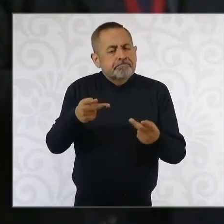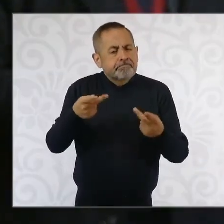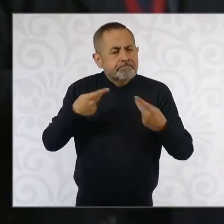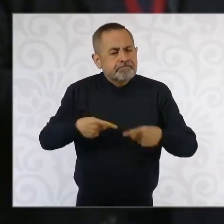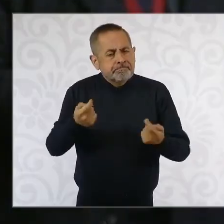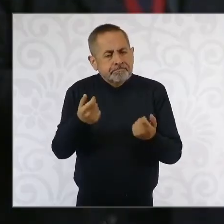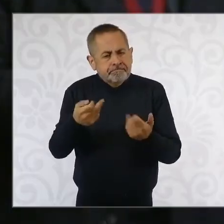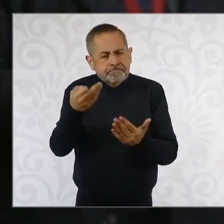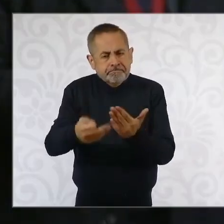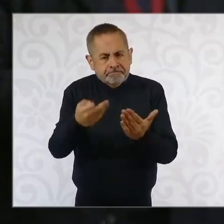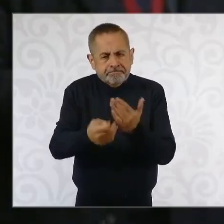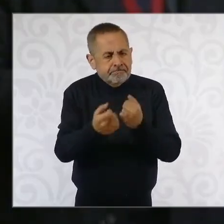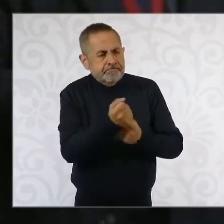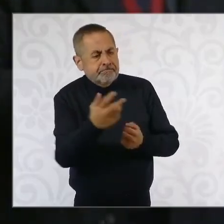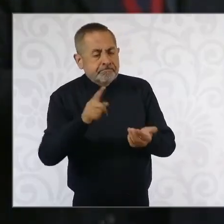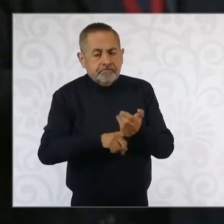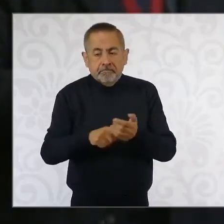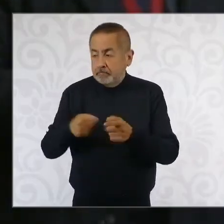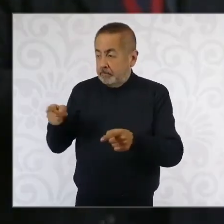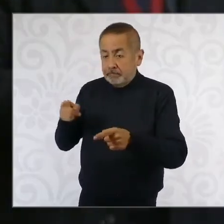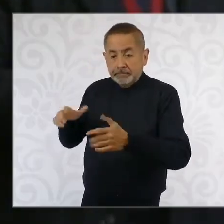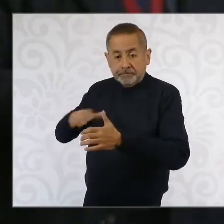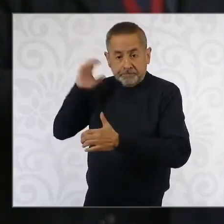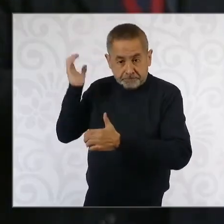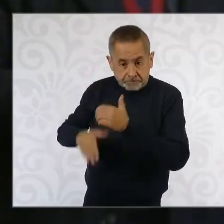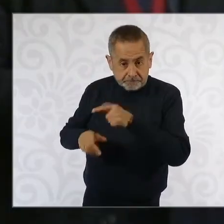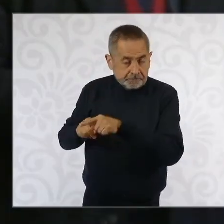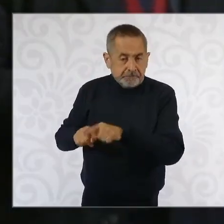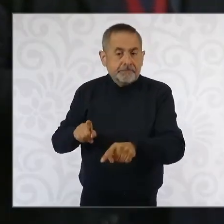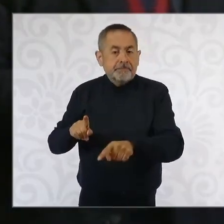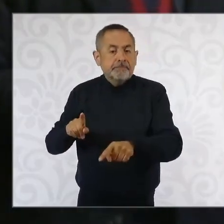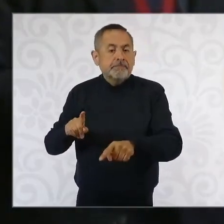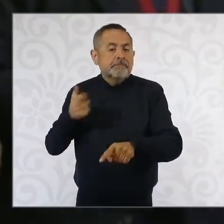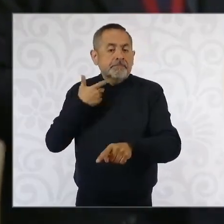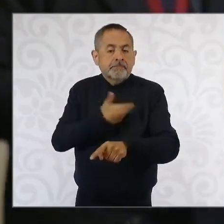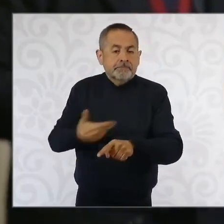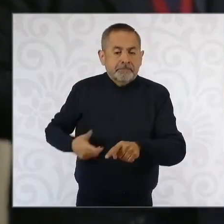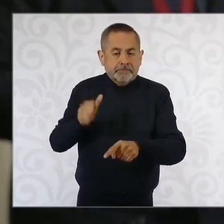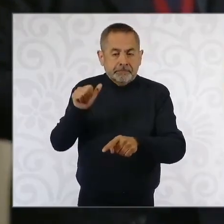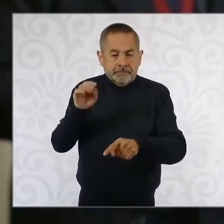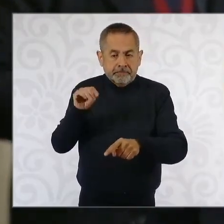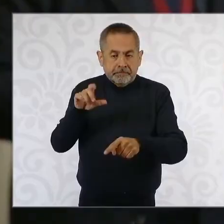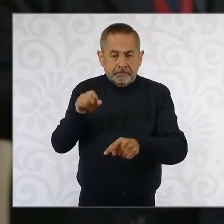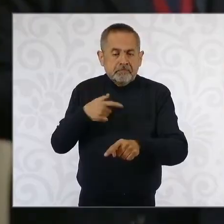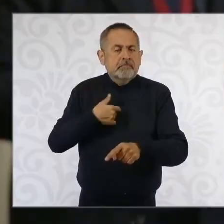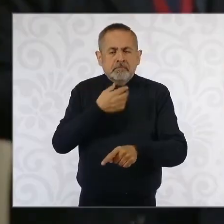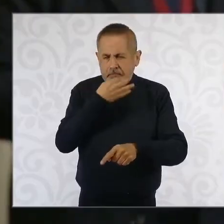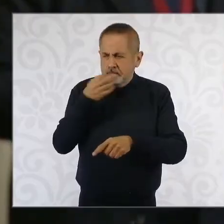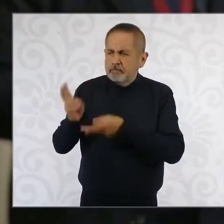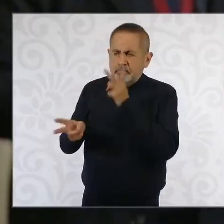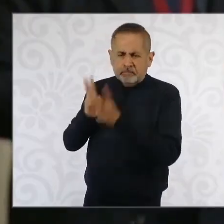de que acabara el sexenio el presidente manifestó que había platicado con usted sobre esta situación